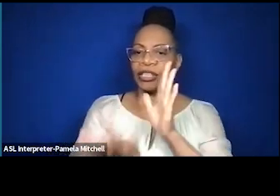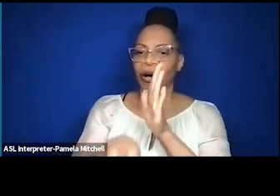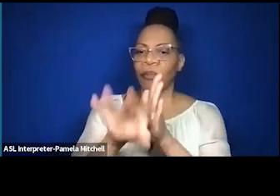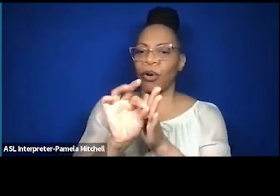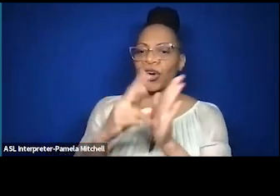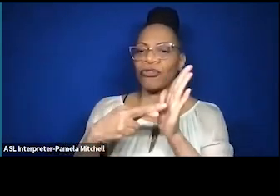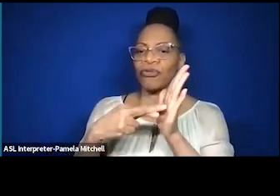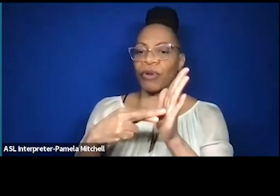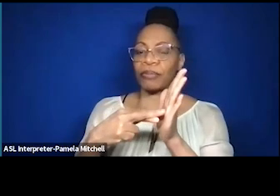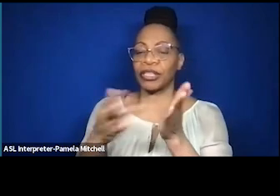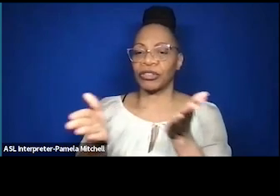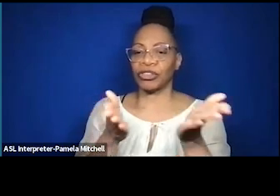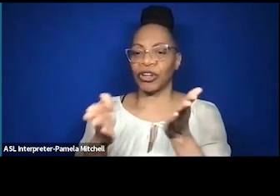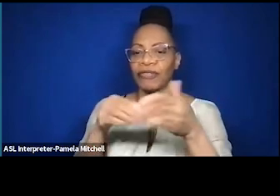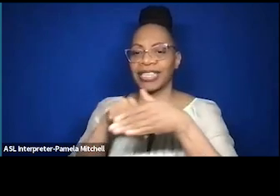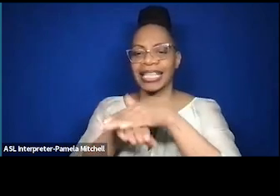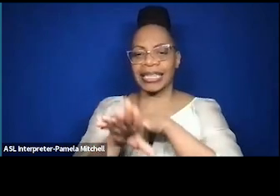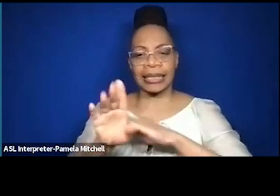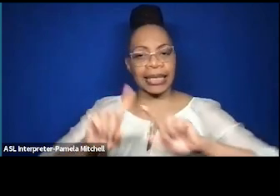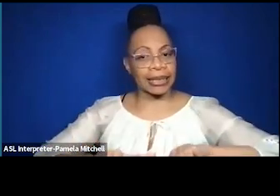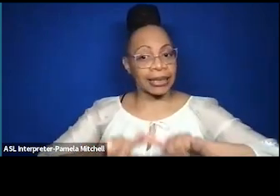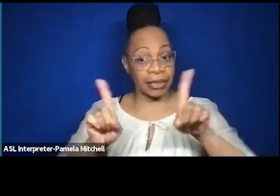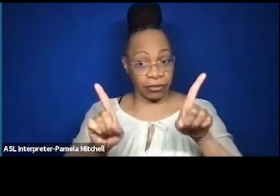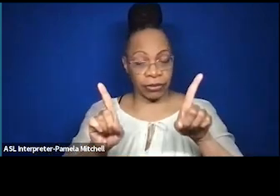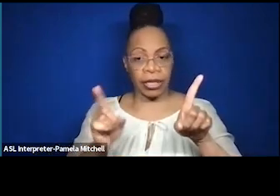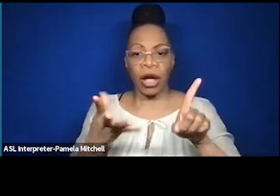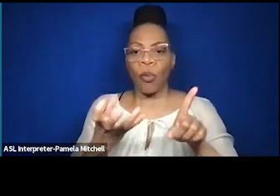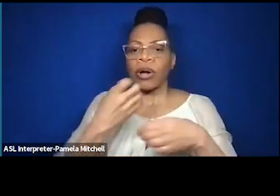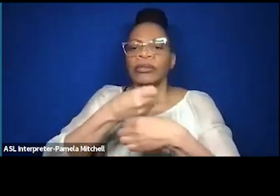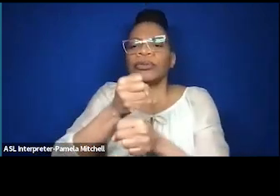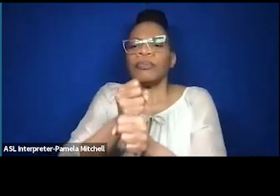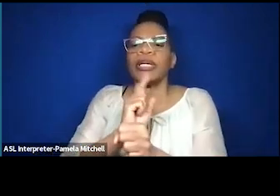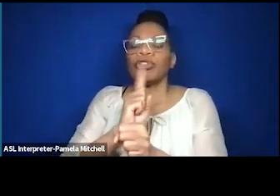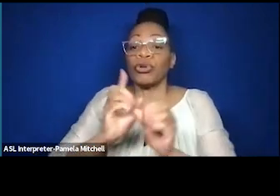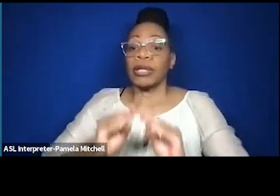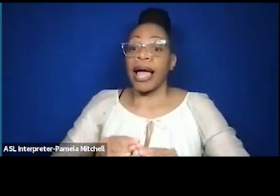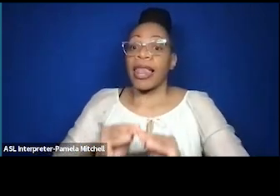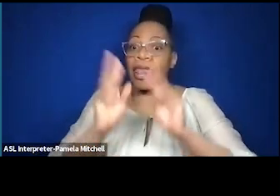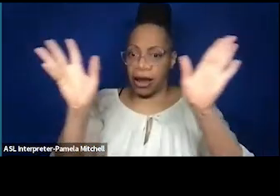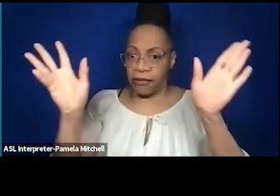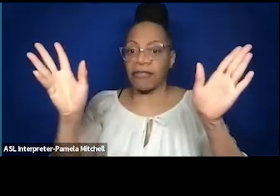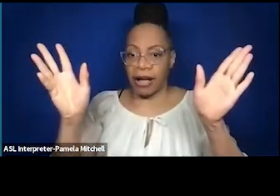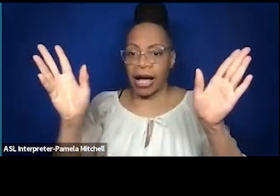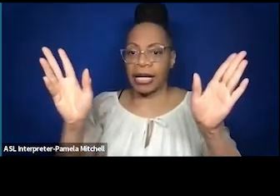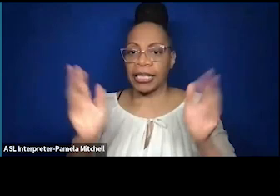que es diferente. Y quiero asegurarme de aclarar esto correctamente para todos.